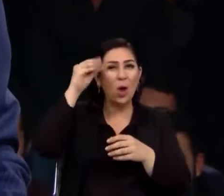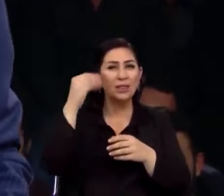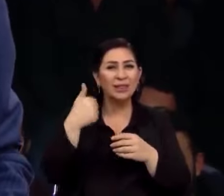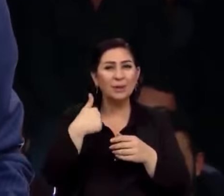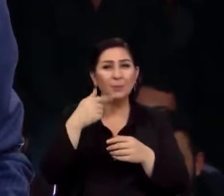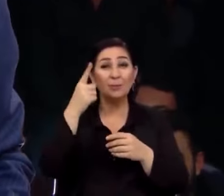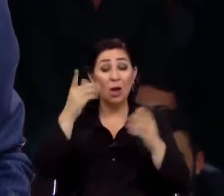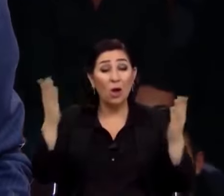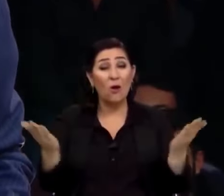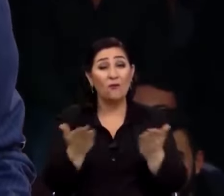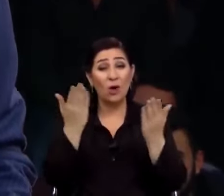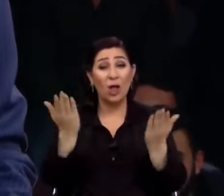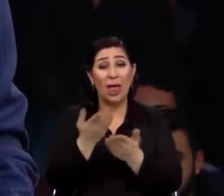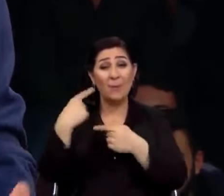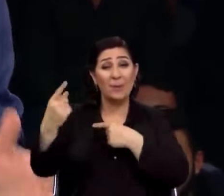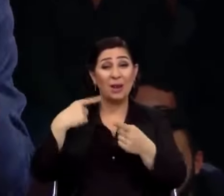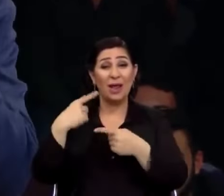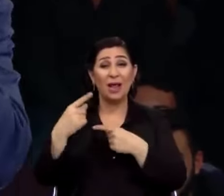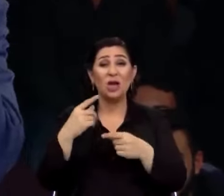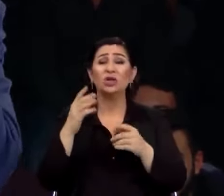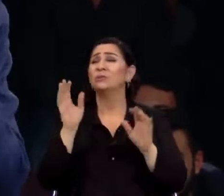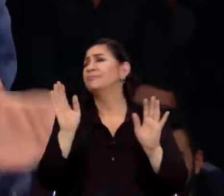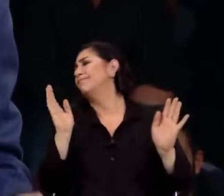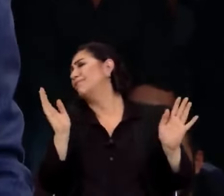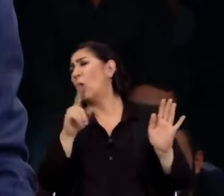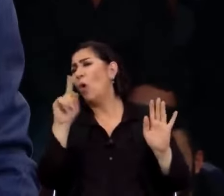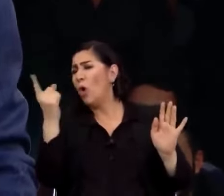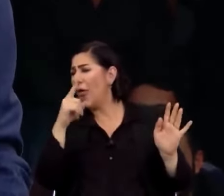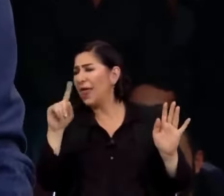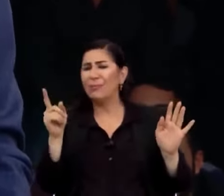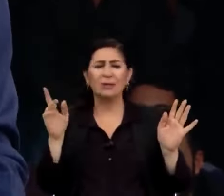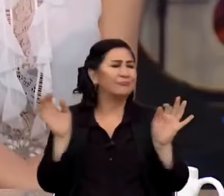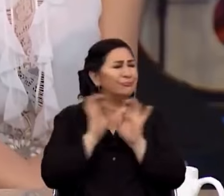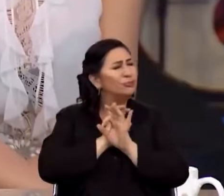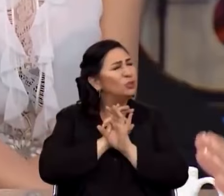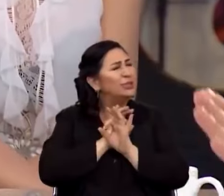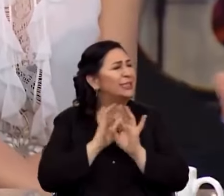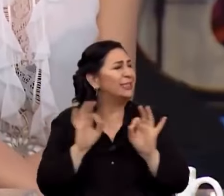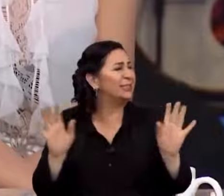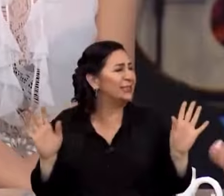övüyorlar birbirlerini şekerim O yönetmenle şeyde Vallahi sıra sıklam